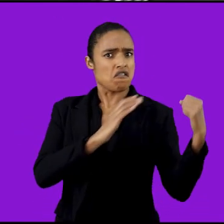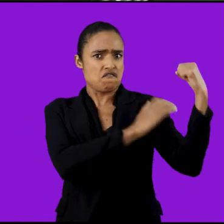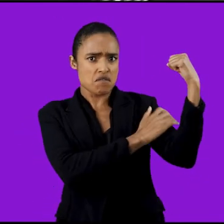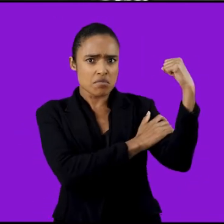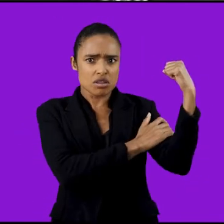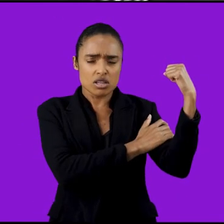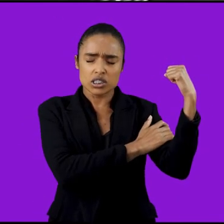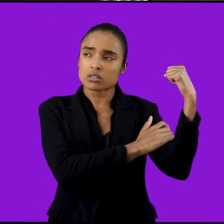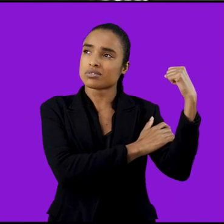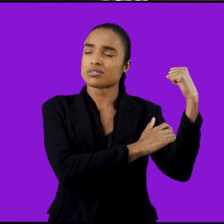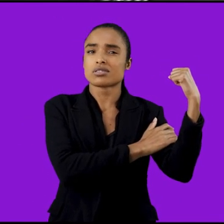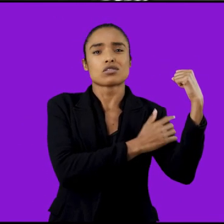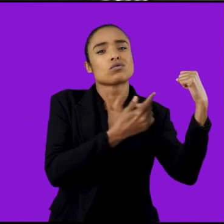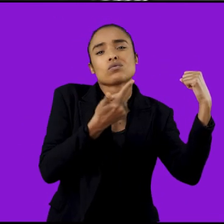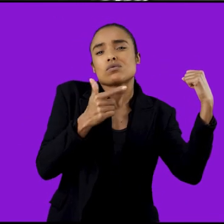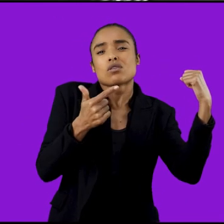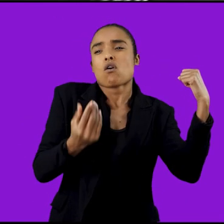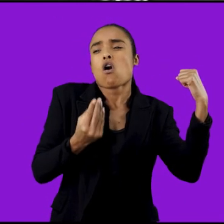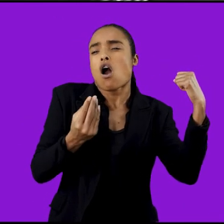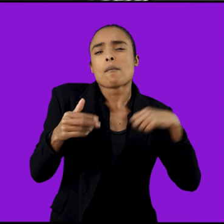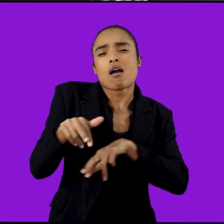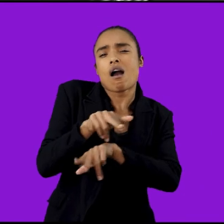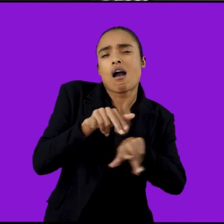a gente fazer a intersecção de raça. Não existe isso. “Ah, porque as mulher…”